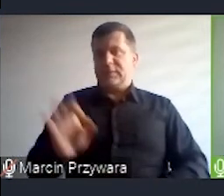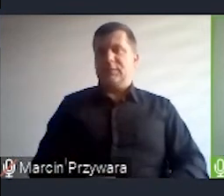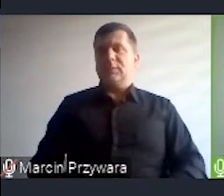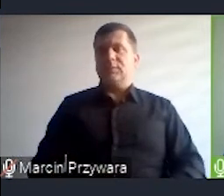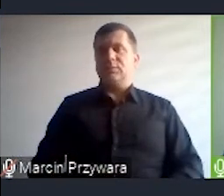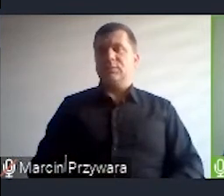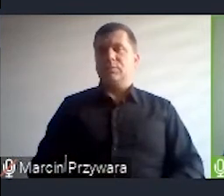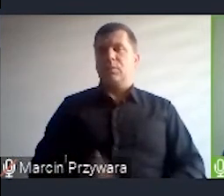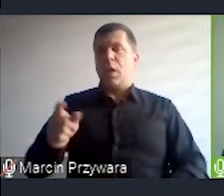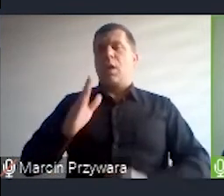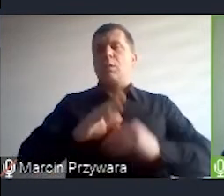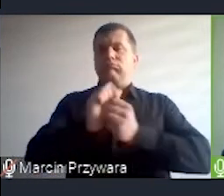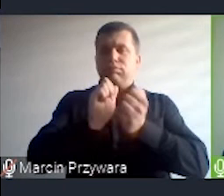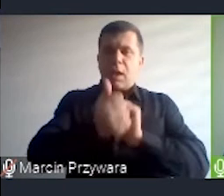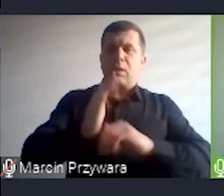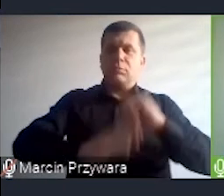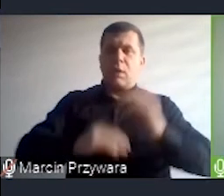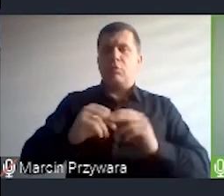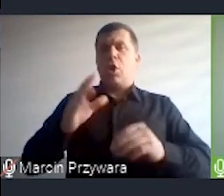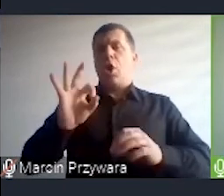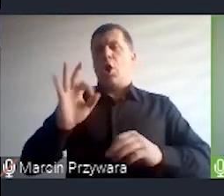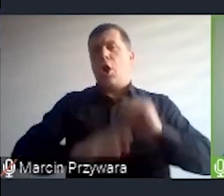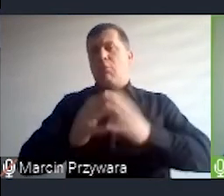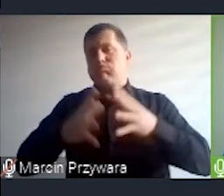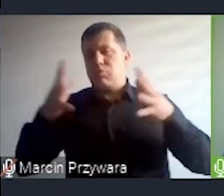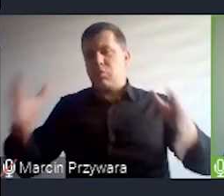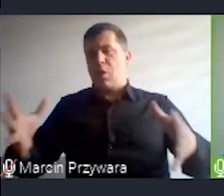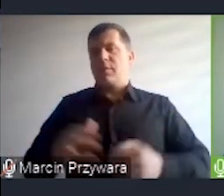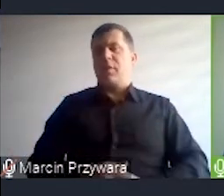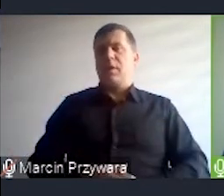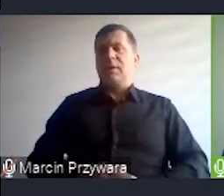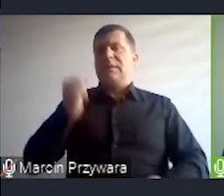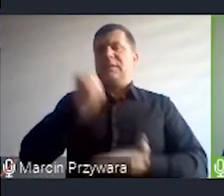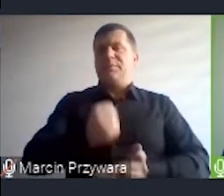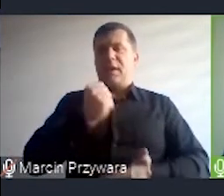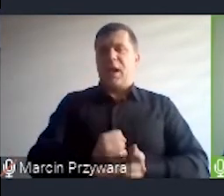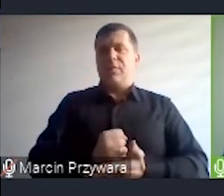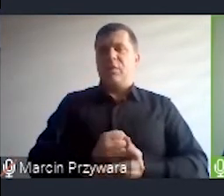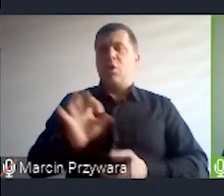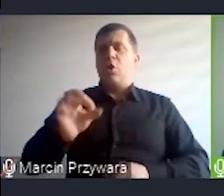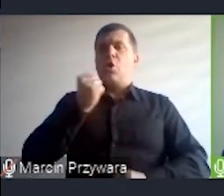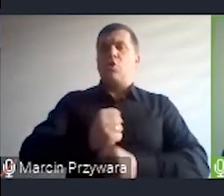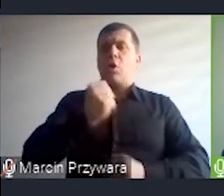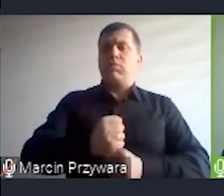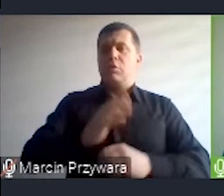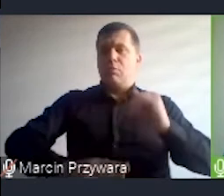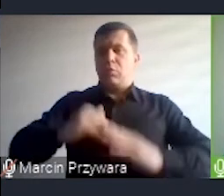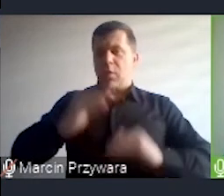przebudowa, rozbudowa, wszelkie kwestie związane z robotami budowlanymi,